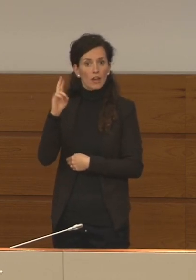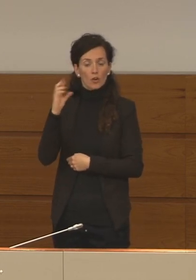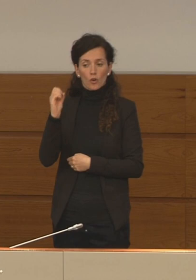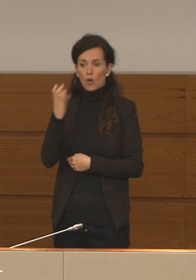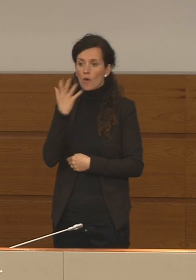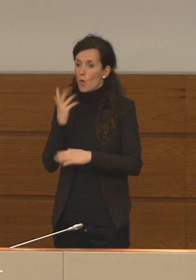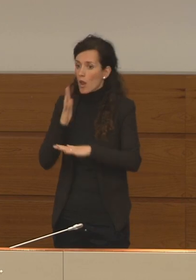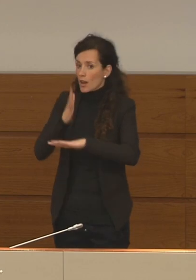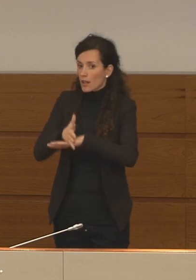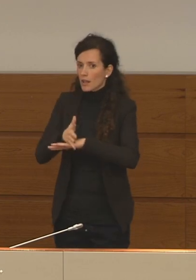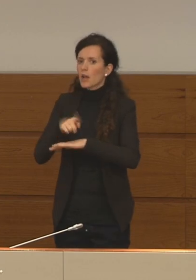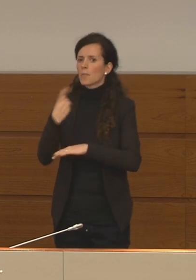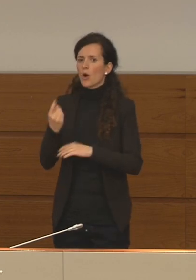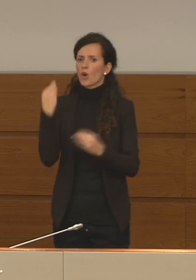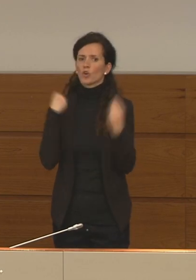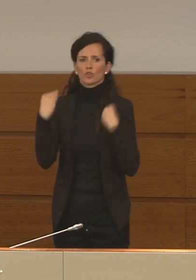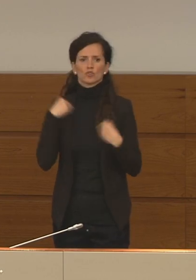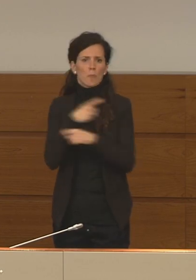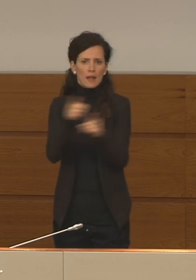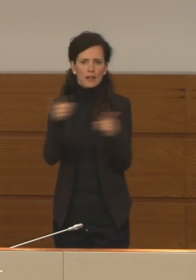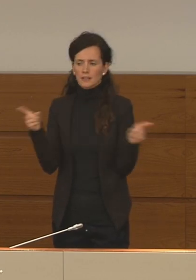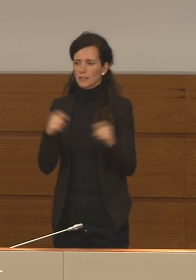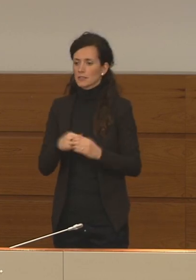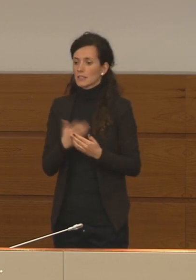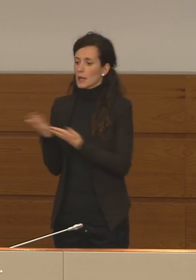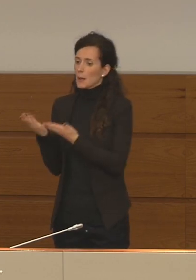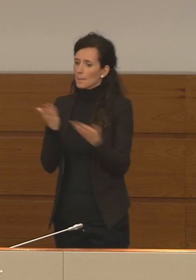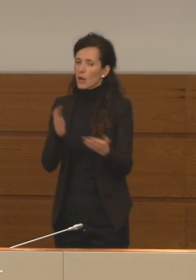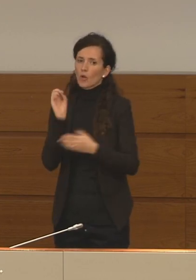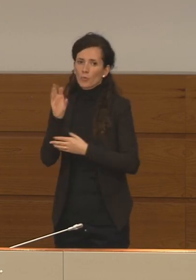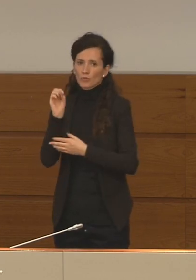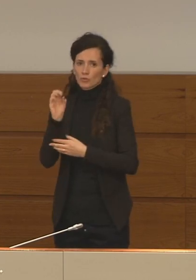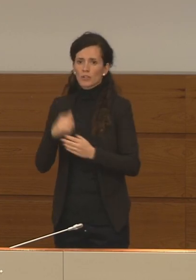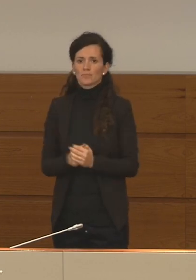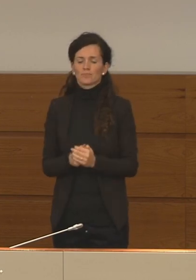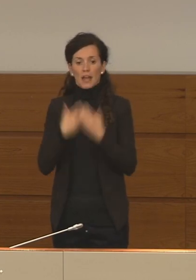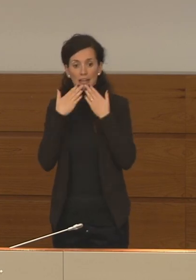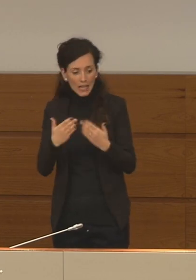poi diamo spazio alle vostre domande, prego professore. Grazie dottor Borrelli